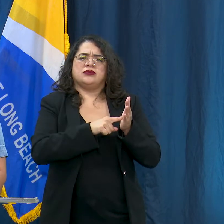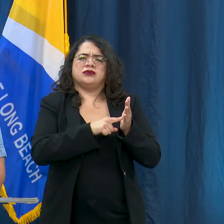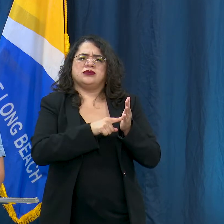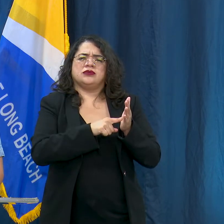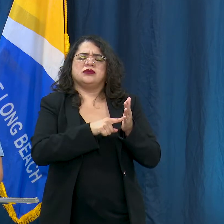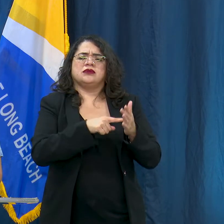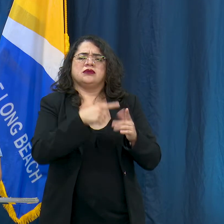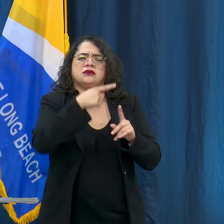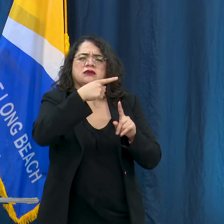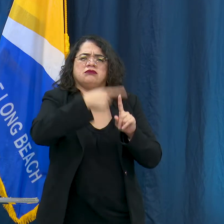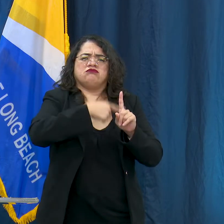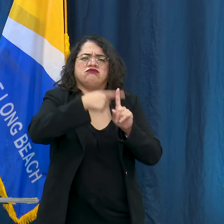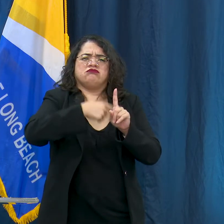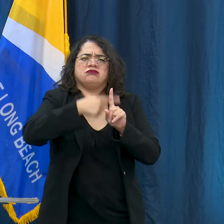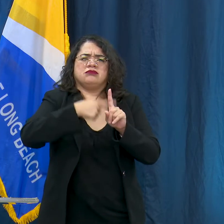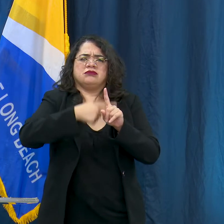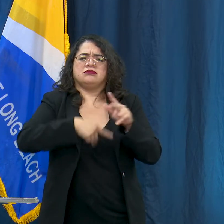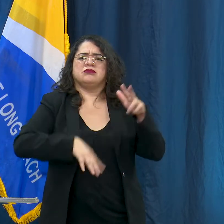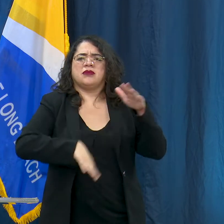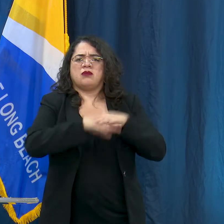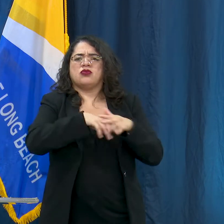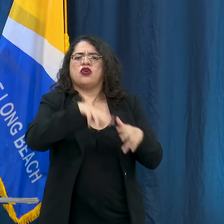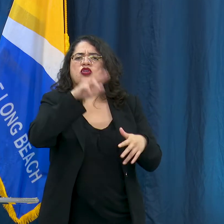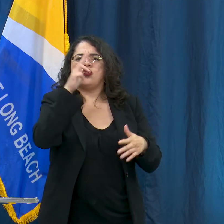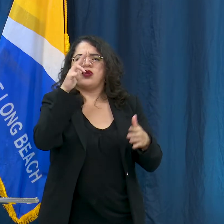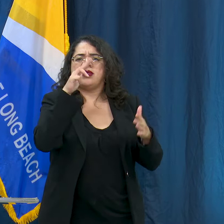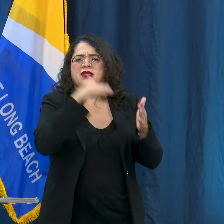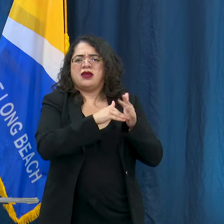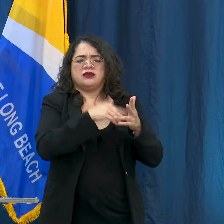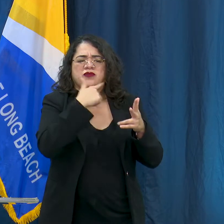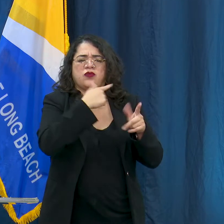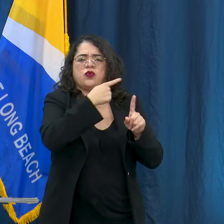temporada de tres meses de asistencia de alquiler para que ellos que calif Akane